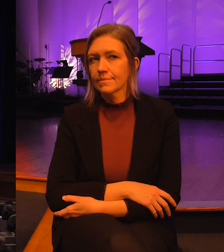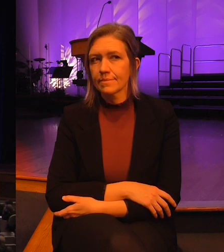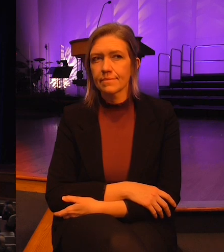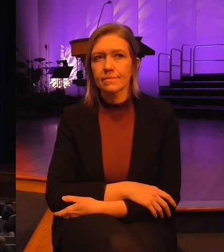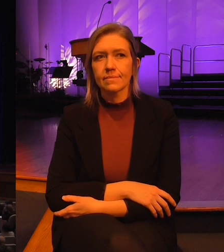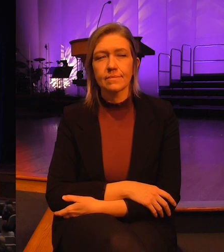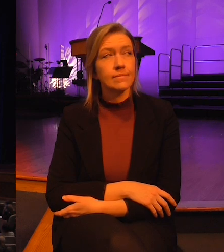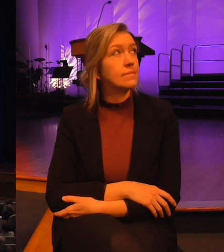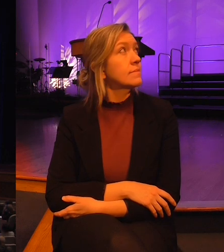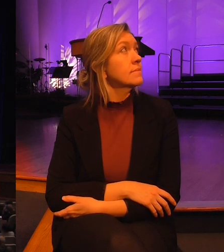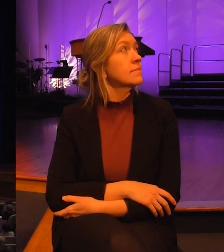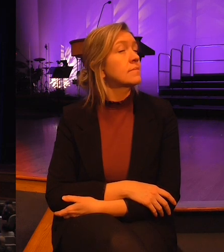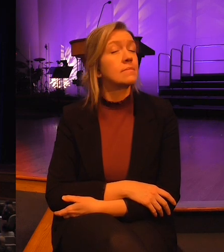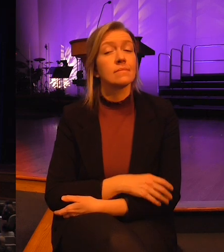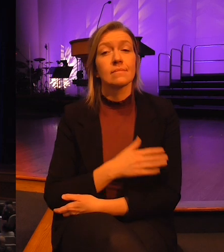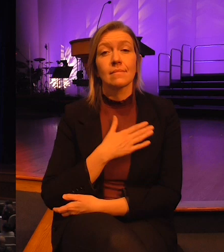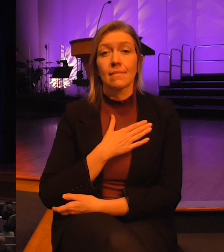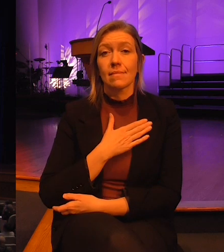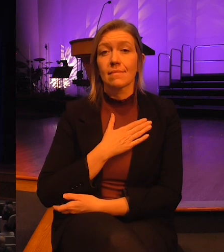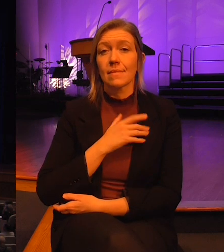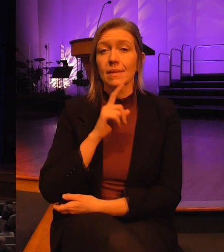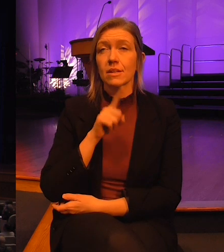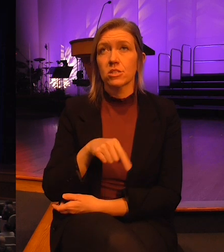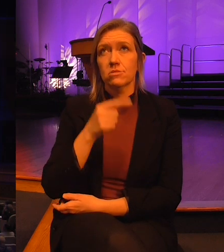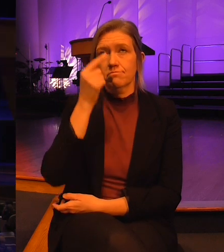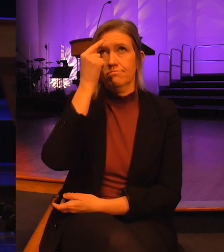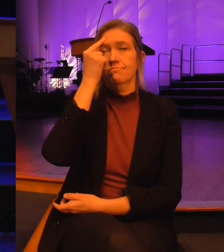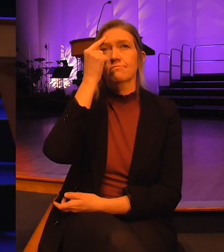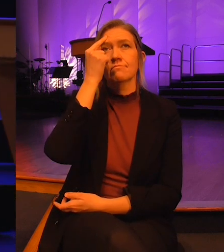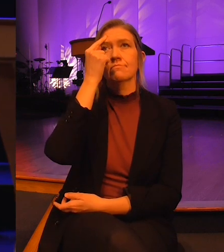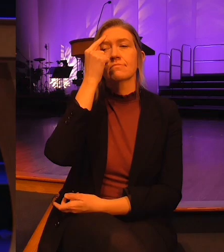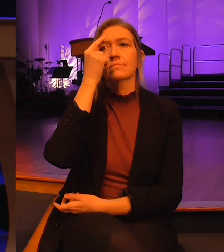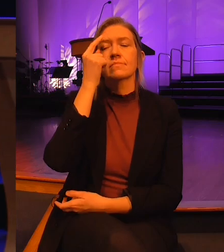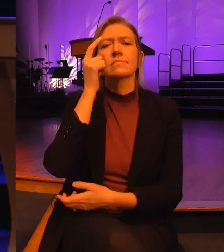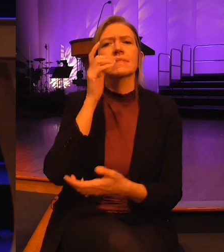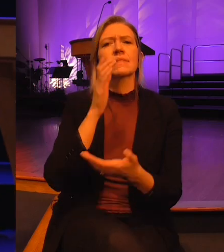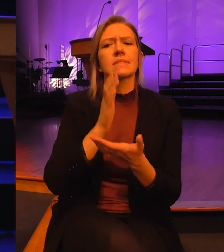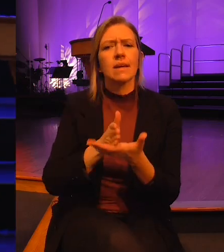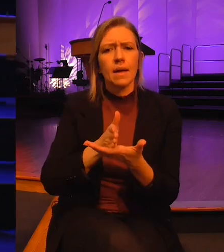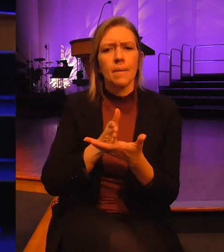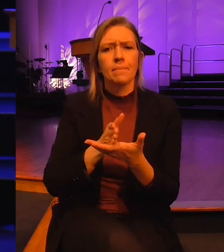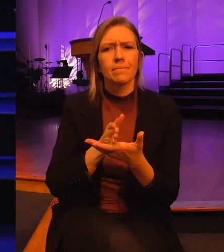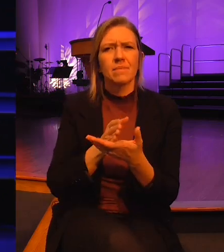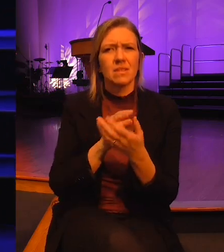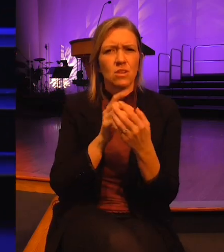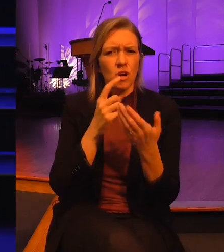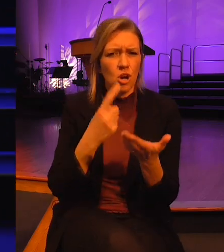uh, para mí, la respuesta que vino es dejar de discutir con Josh sobre lo que es y entrar en lo que te hace